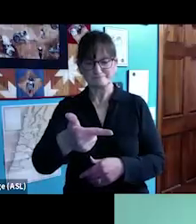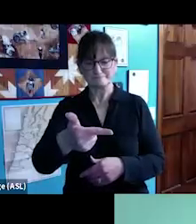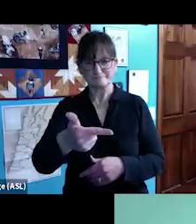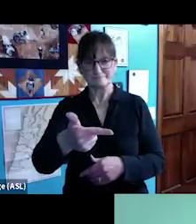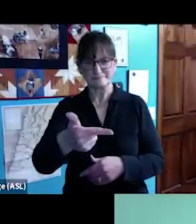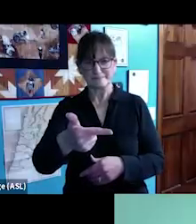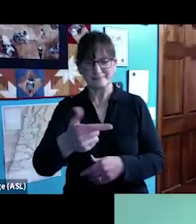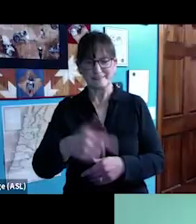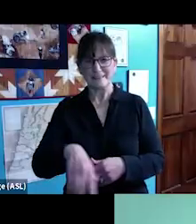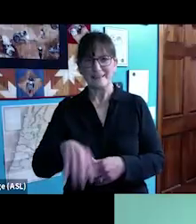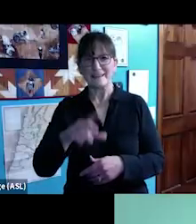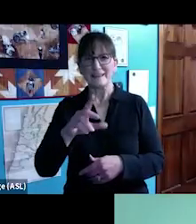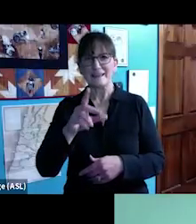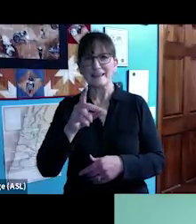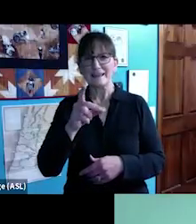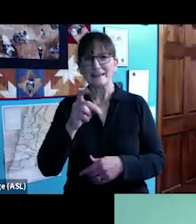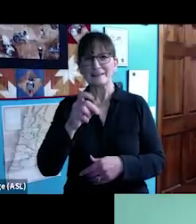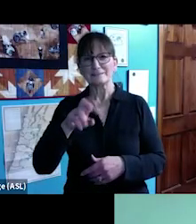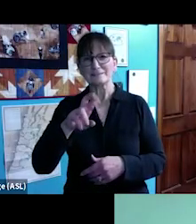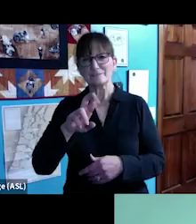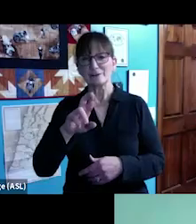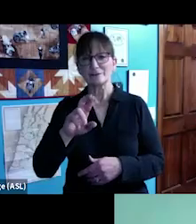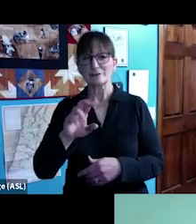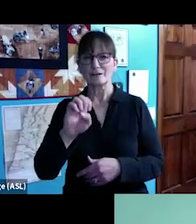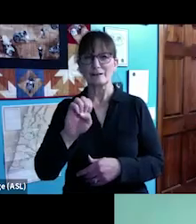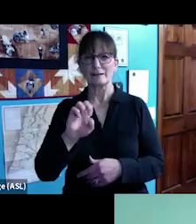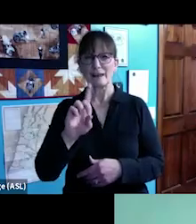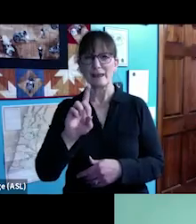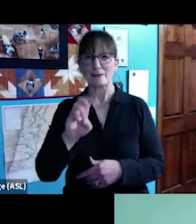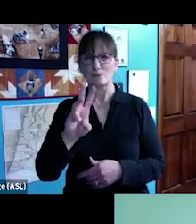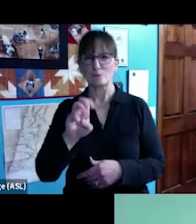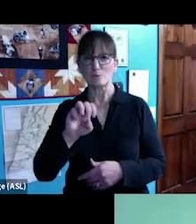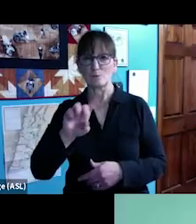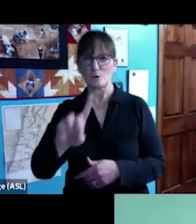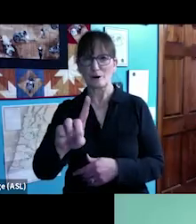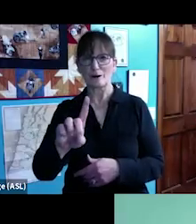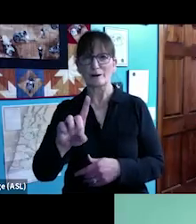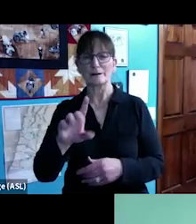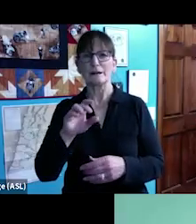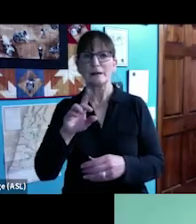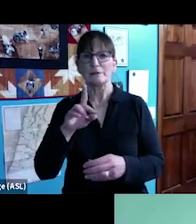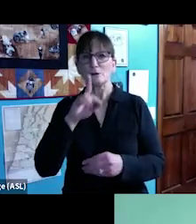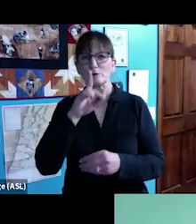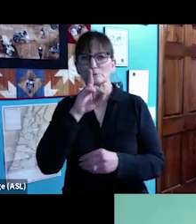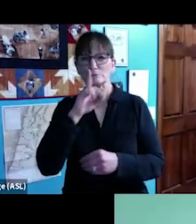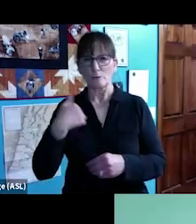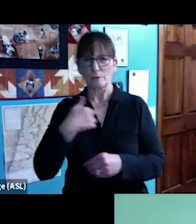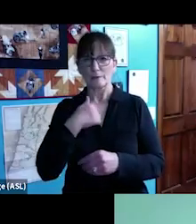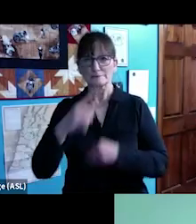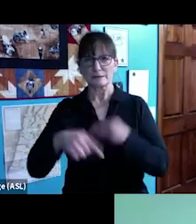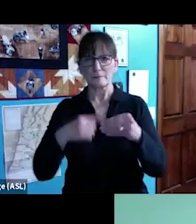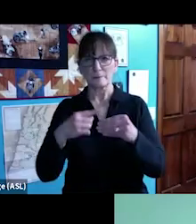Hago que el cliente también firme algunas solicitudes de liberación de información y también trato